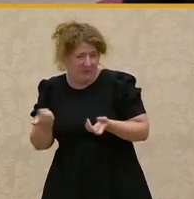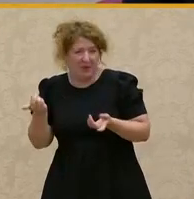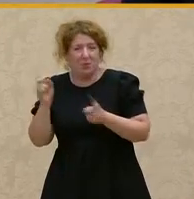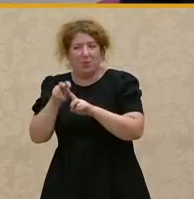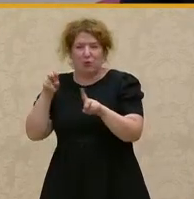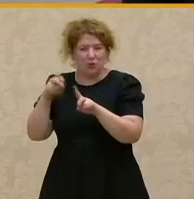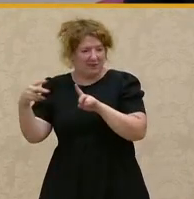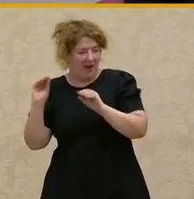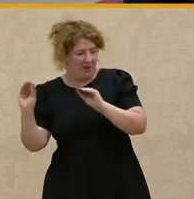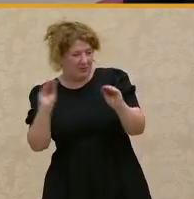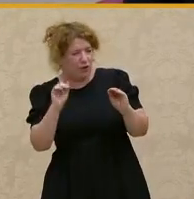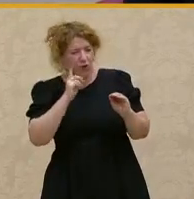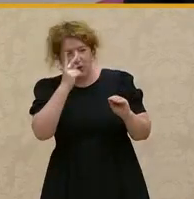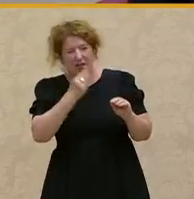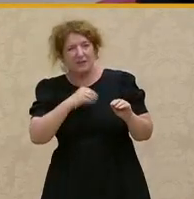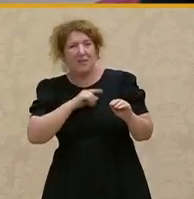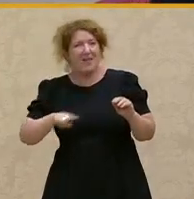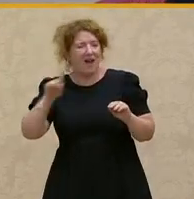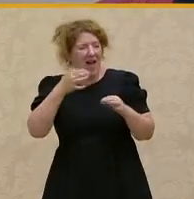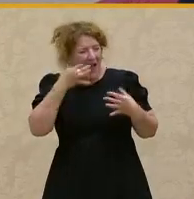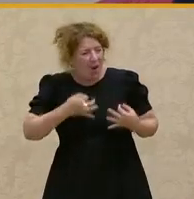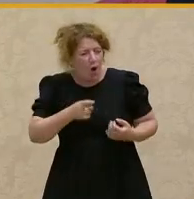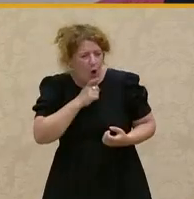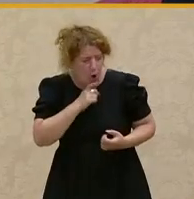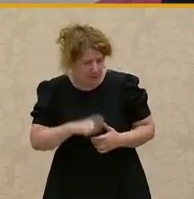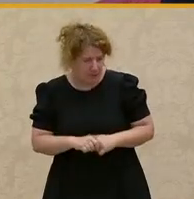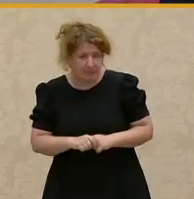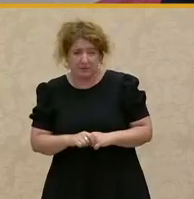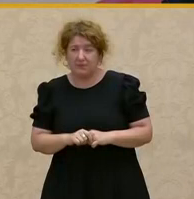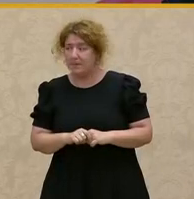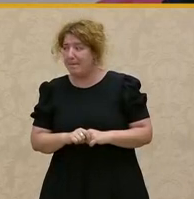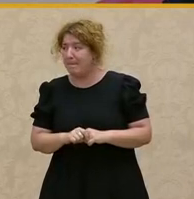realidad de la sordoceguera en nuestro país. Pido perdón. Quizá me he olvidado algún